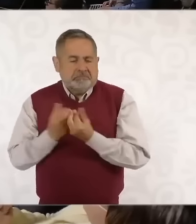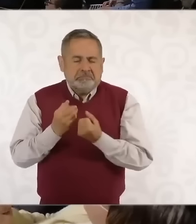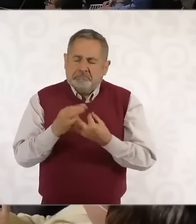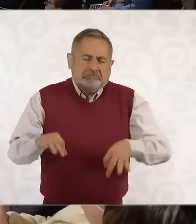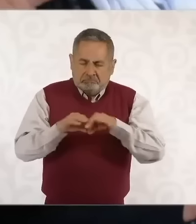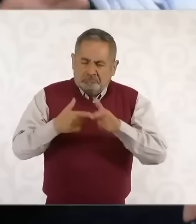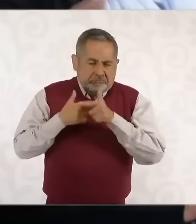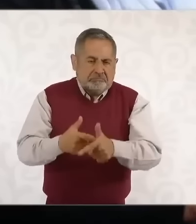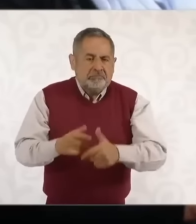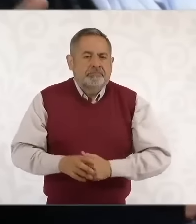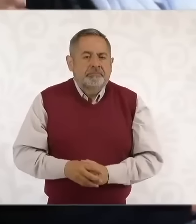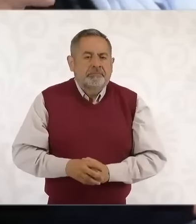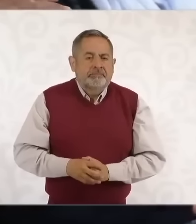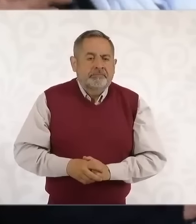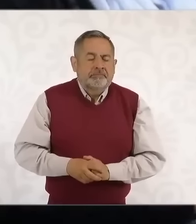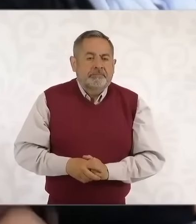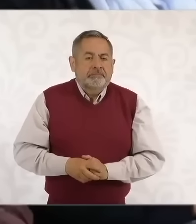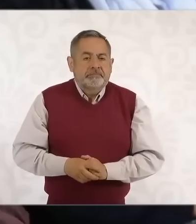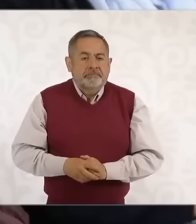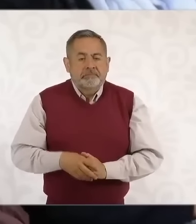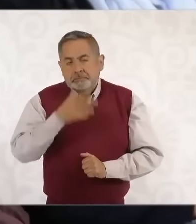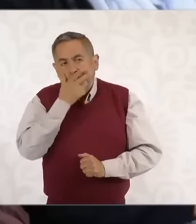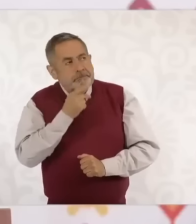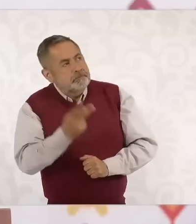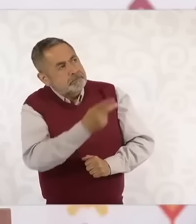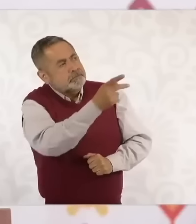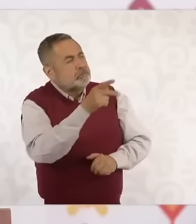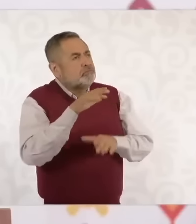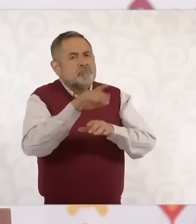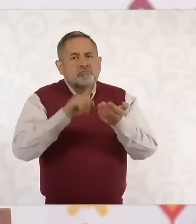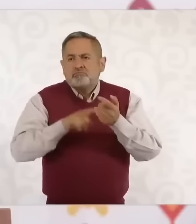las consultas que hubo en México con los sectores productivos? Bueno, lo vamos a presentar. Yo diría